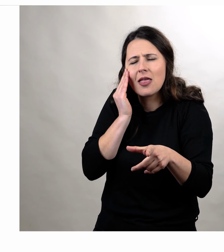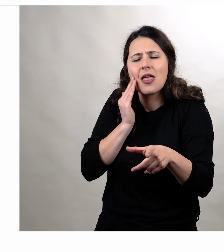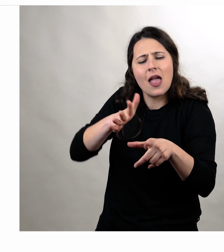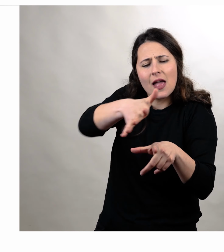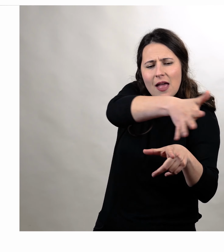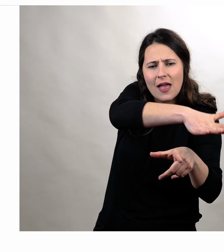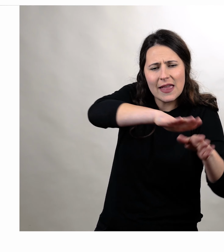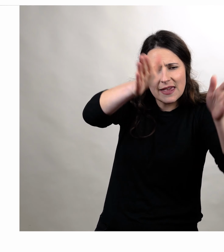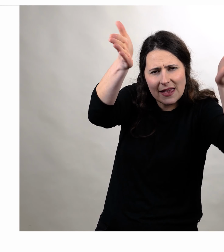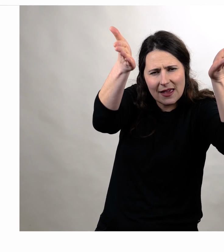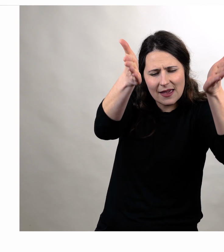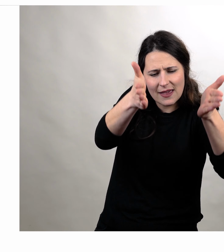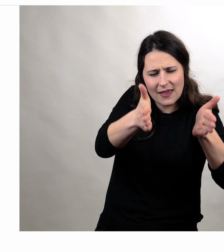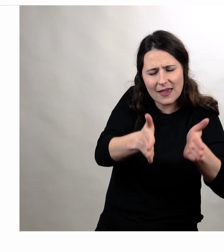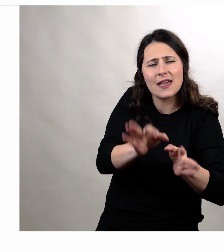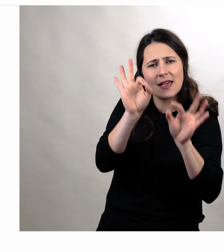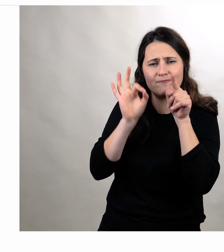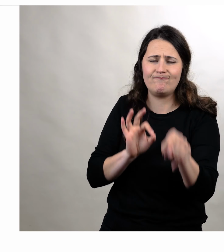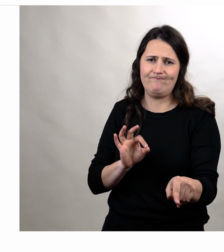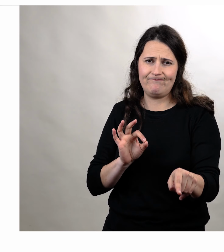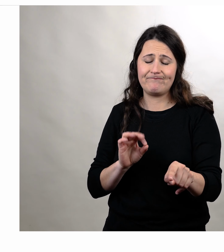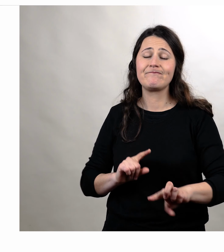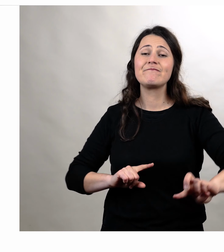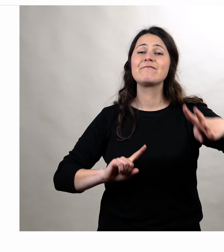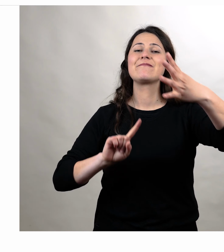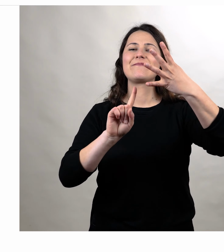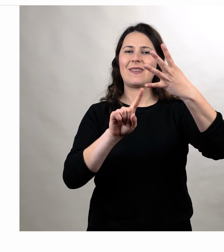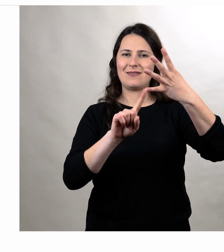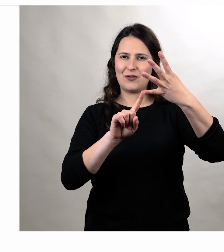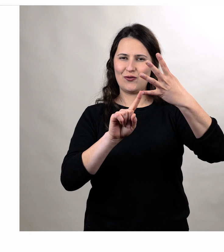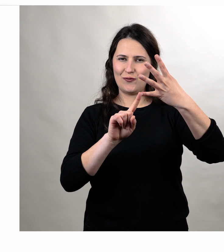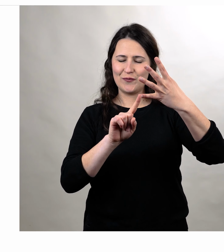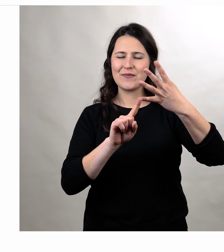Κανό σε ορμητικά νερά